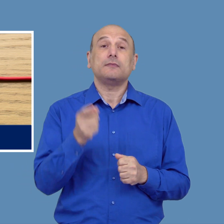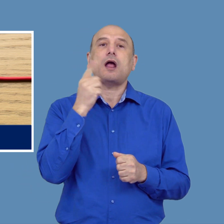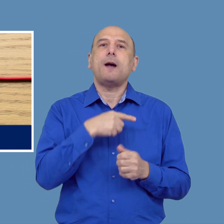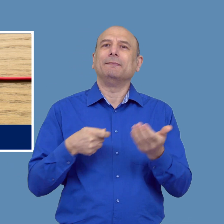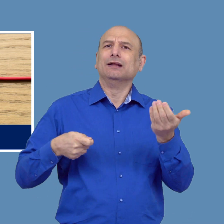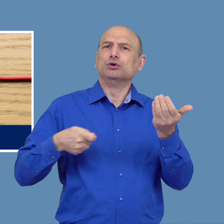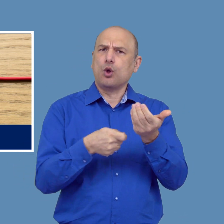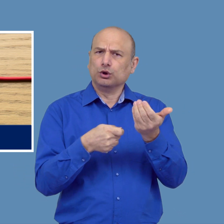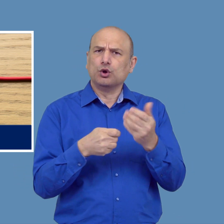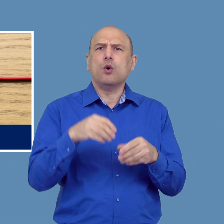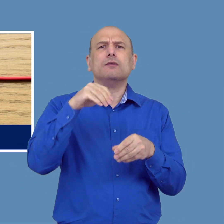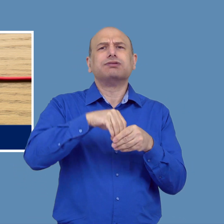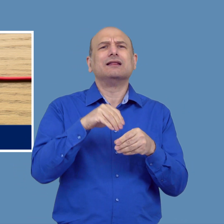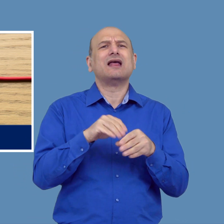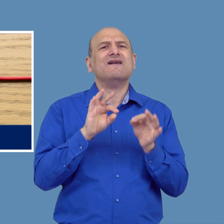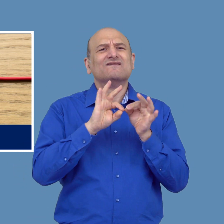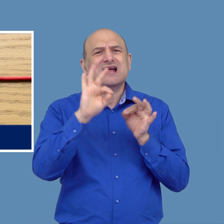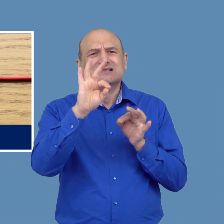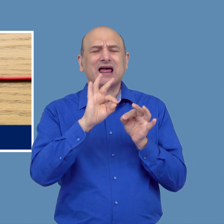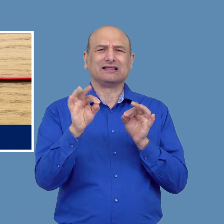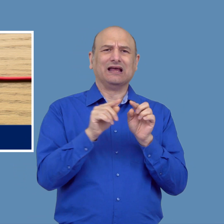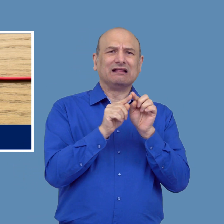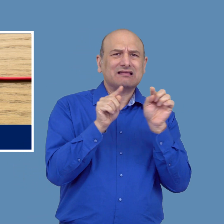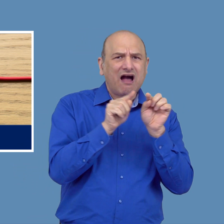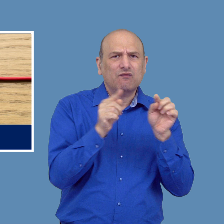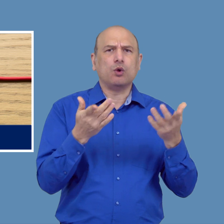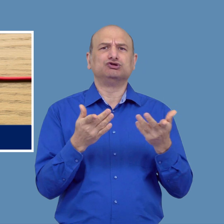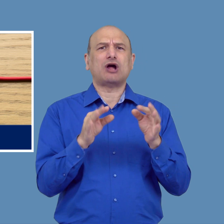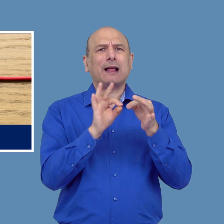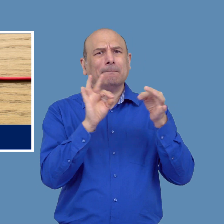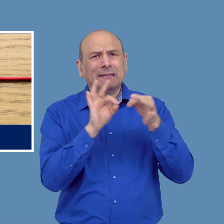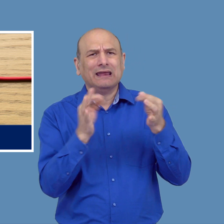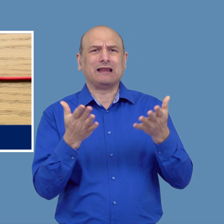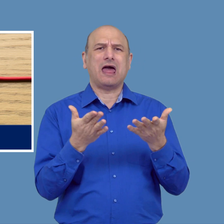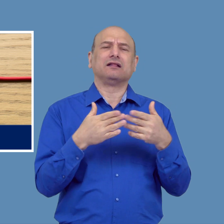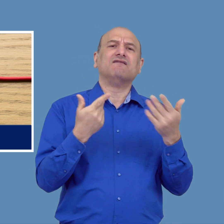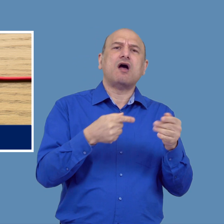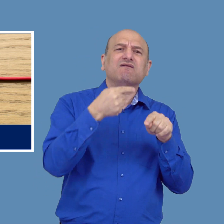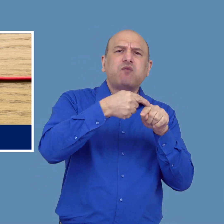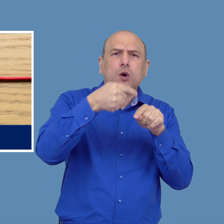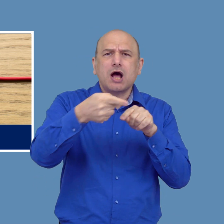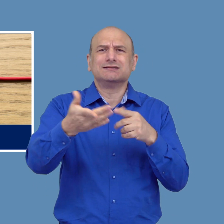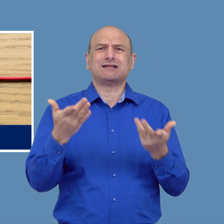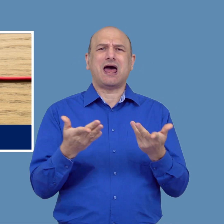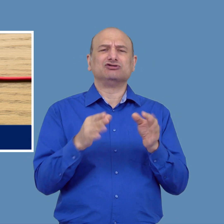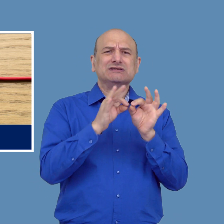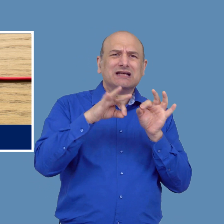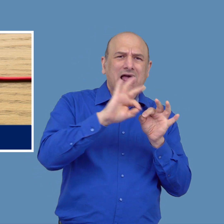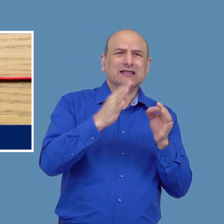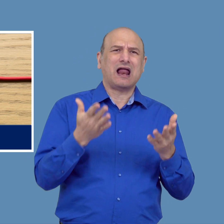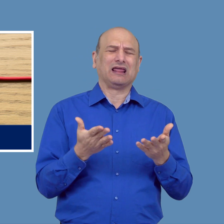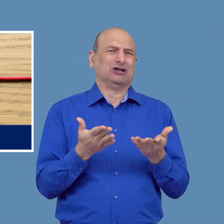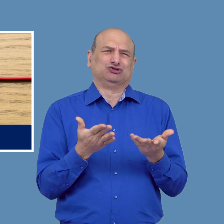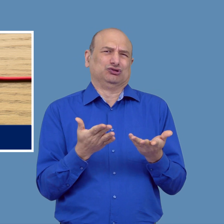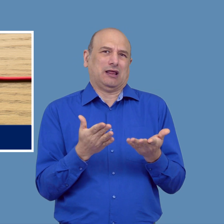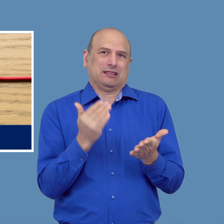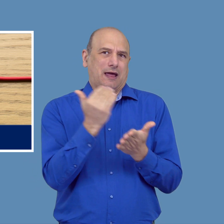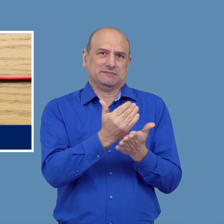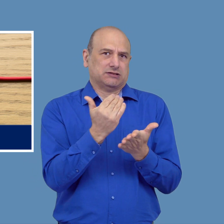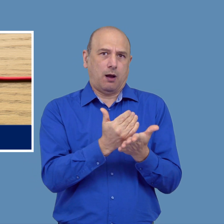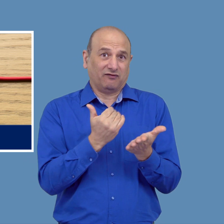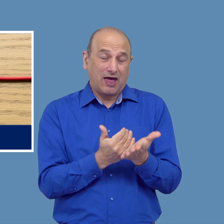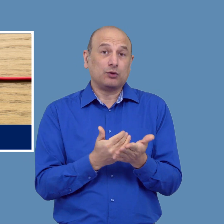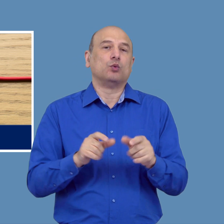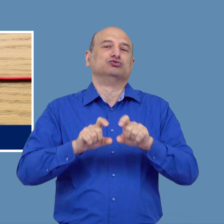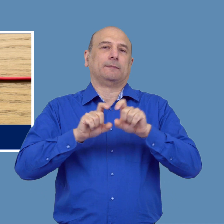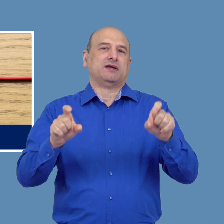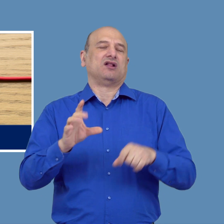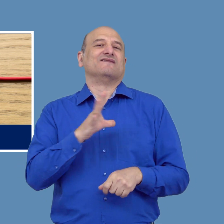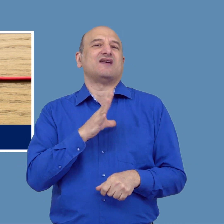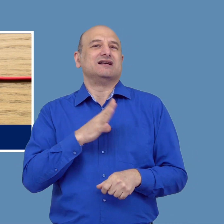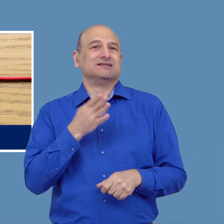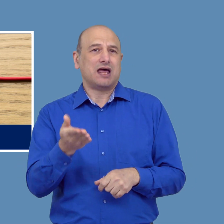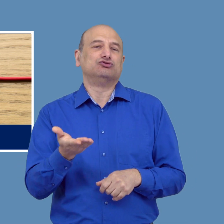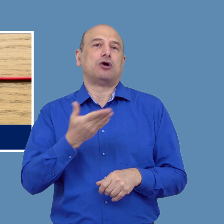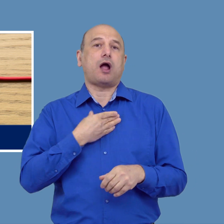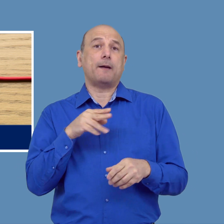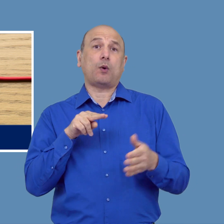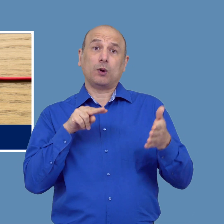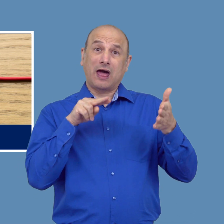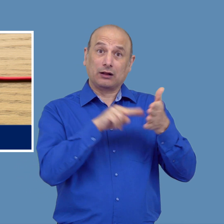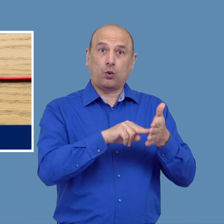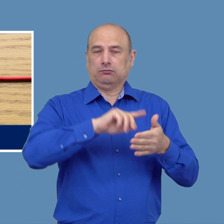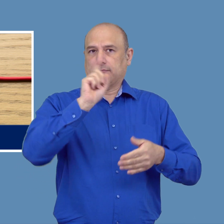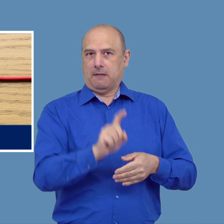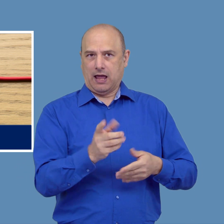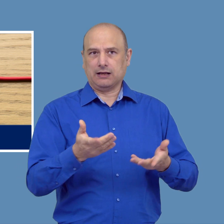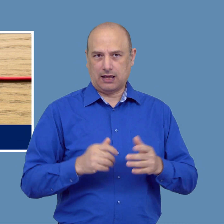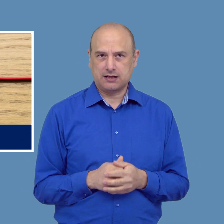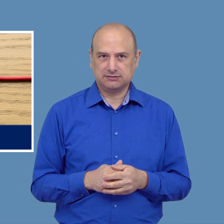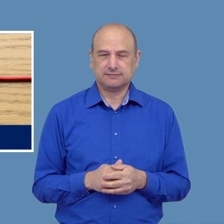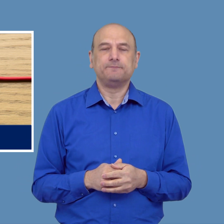Az áramütés kockázatát minden esetben az elégtelen szigetelés, a nem megfelelő forrasztás, vagy a nem megfelelő vezetéktávolság és méret okozza.